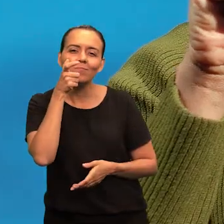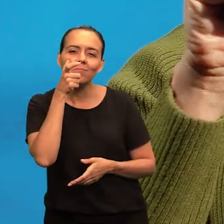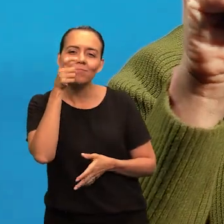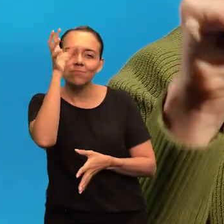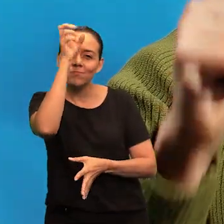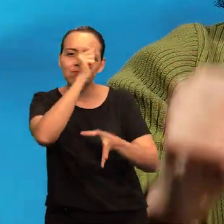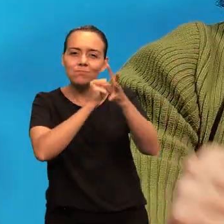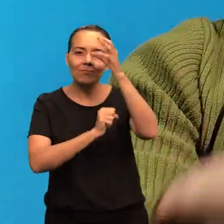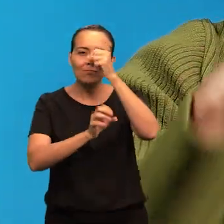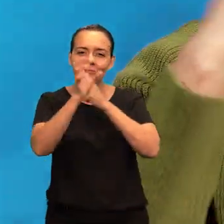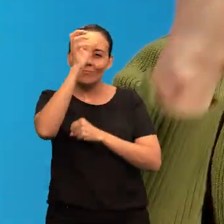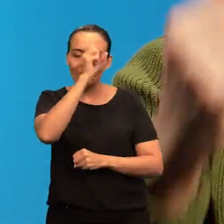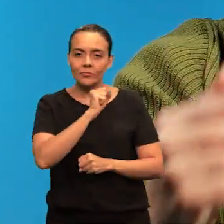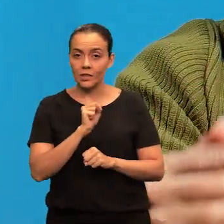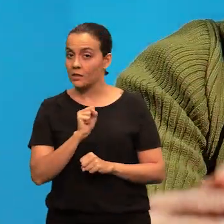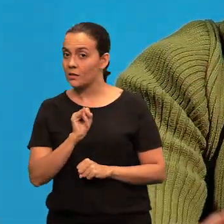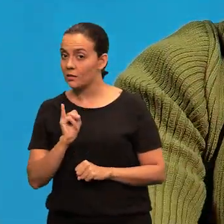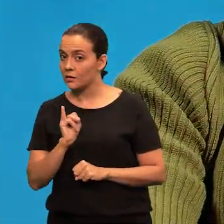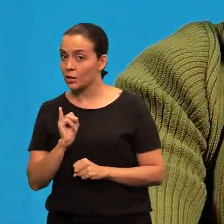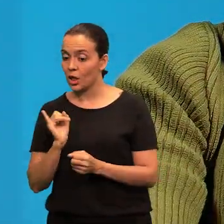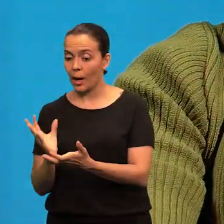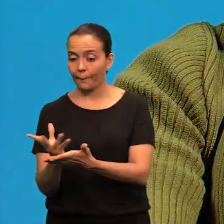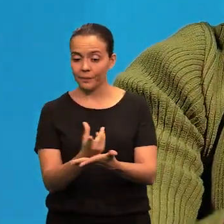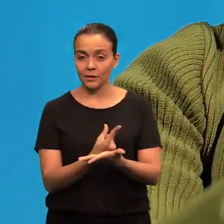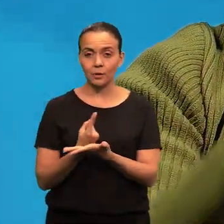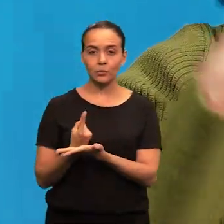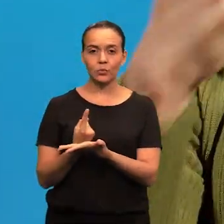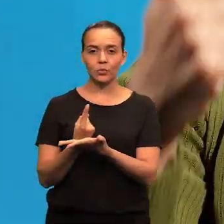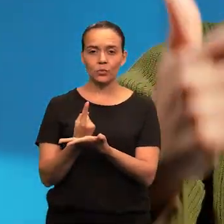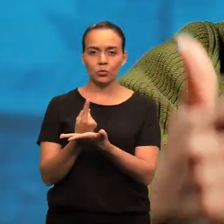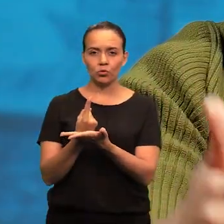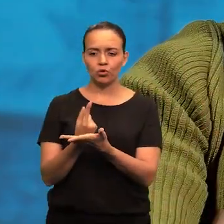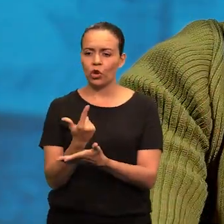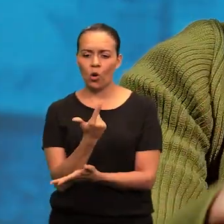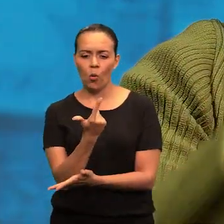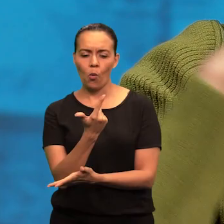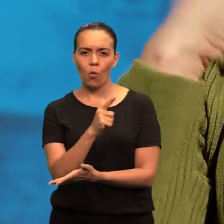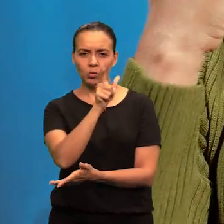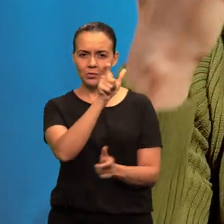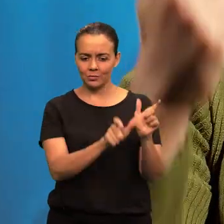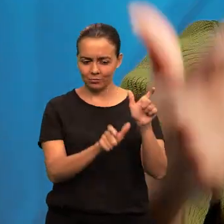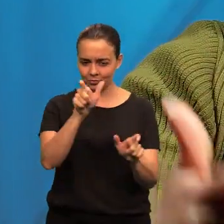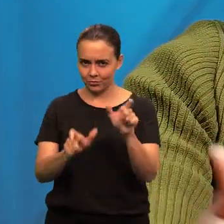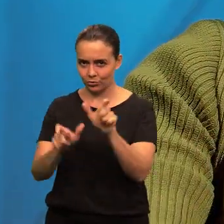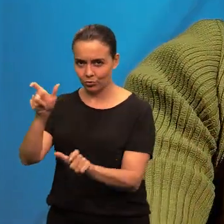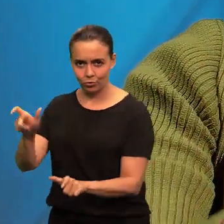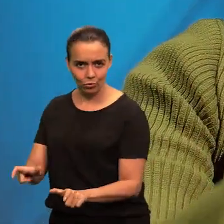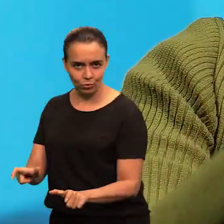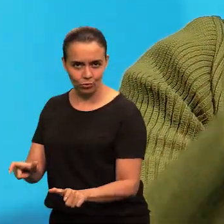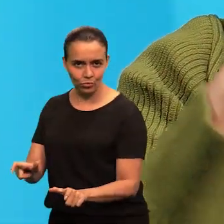se ele traz outras epistemologias, outros corpos, outras formas,